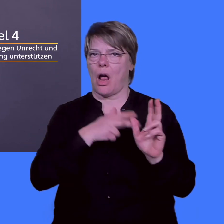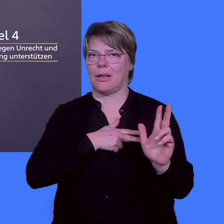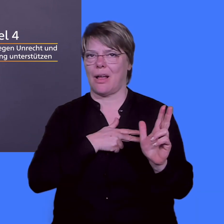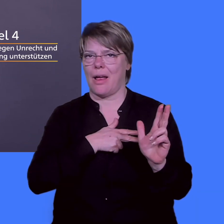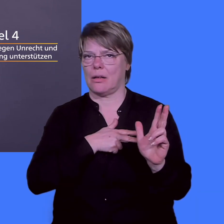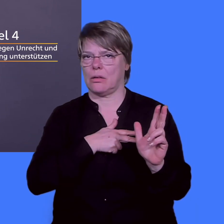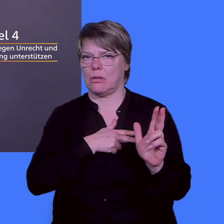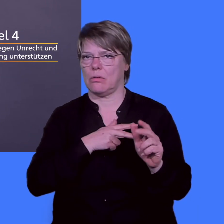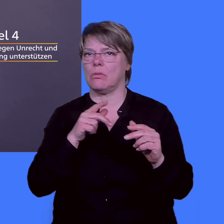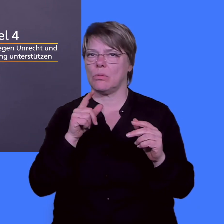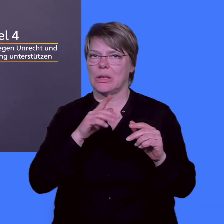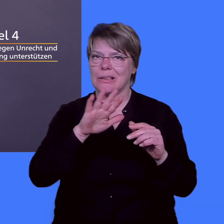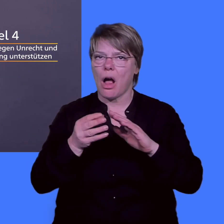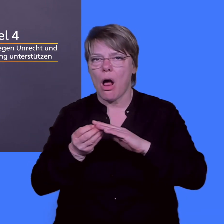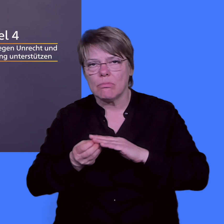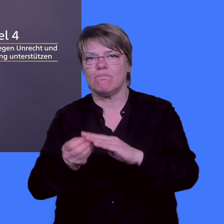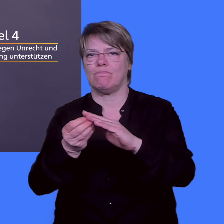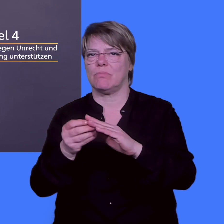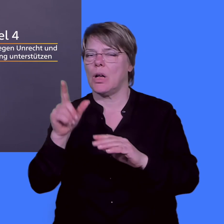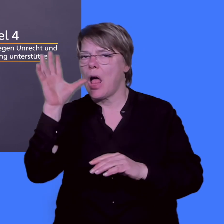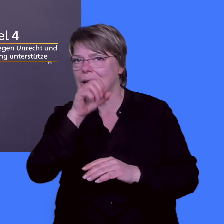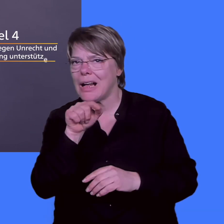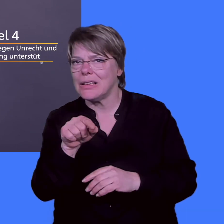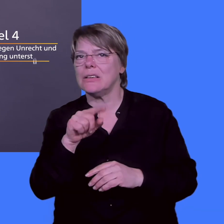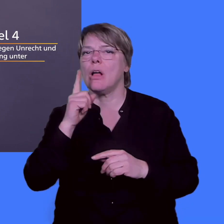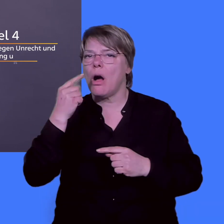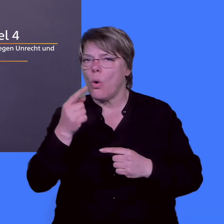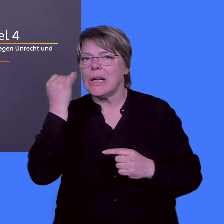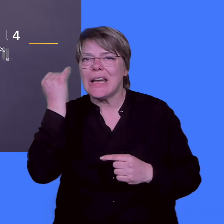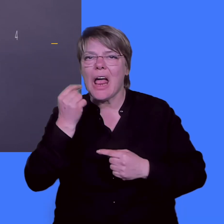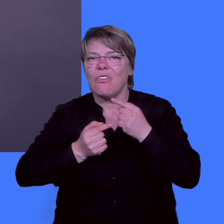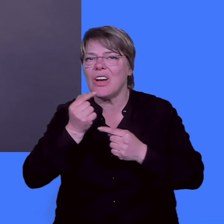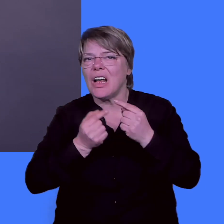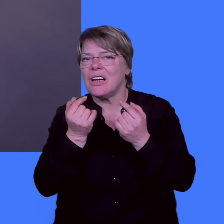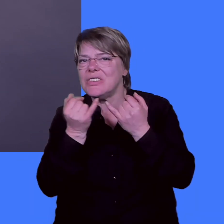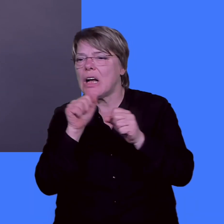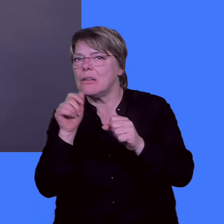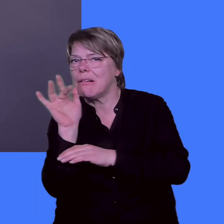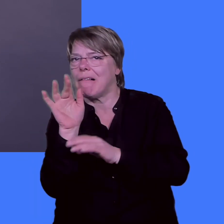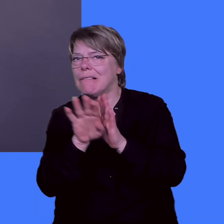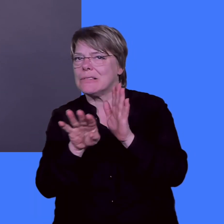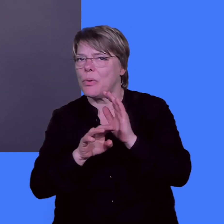Und es geht aber auch darum, Kindern Beispiele dafür zu geben und sie zu unterstützen, selber aktiv zu werden.